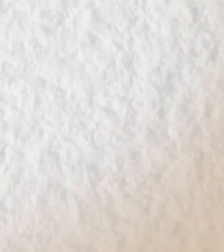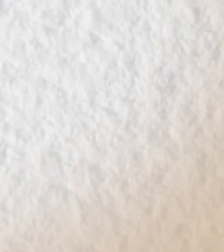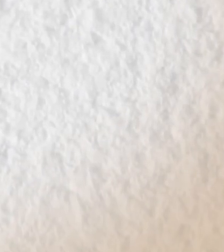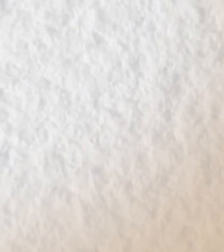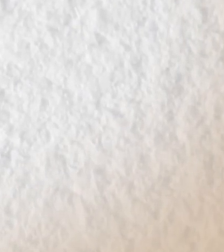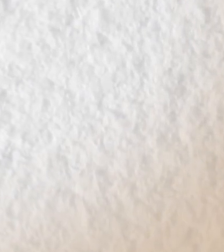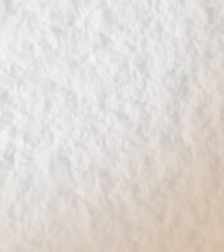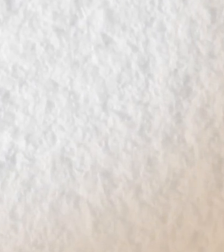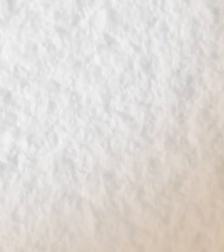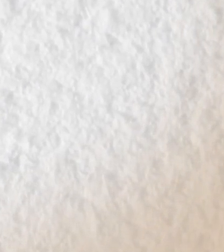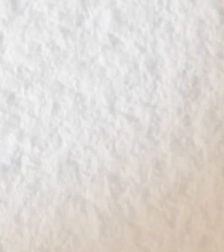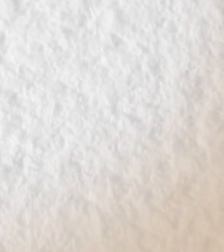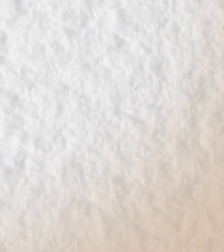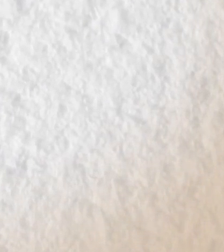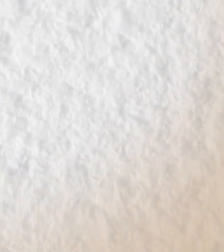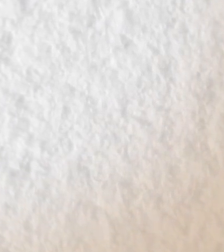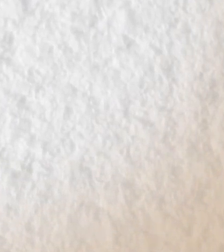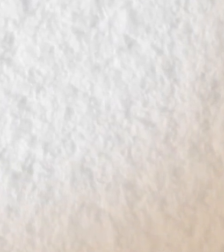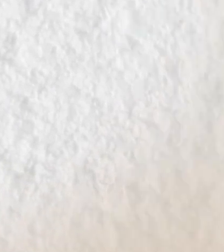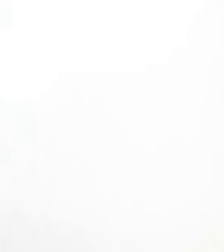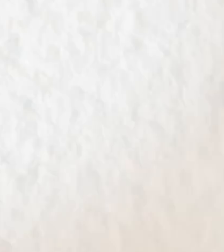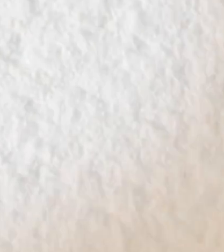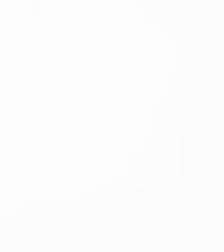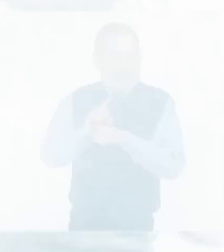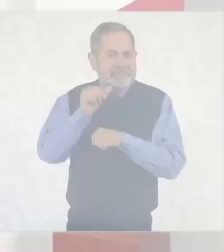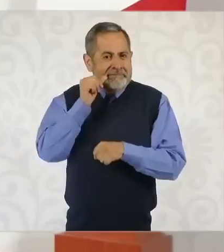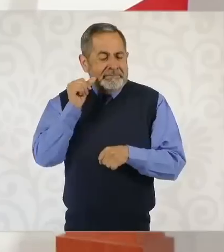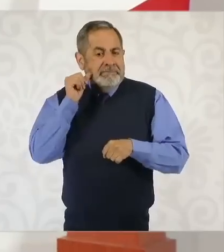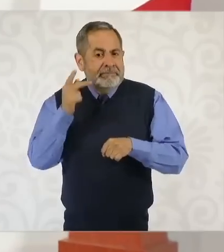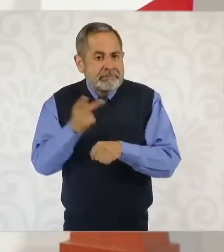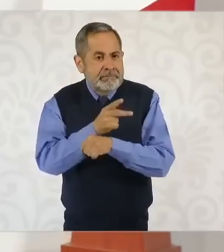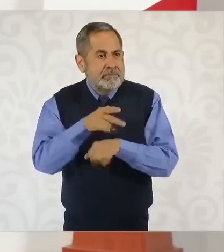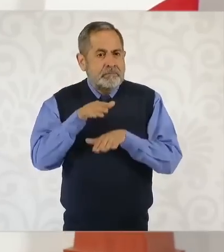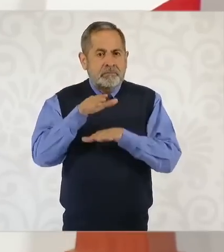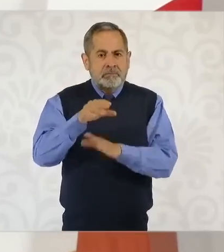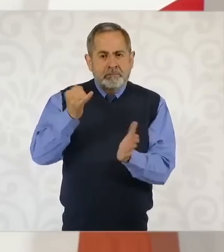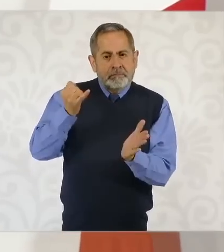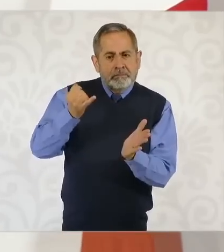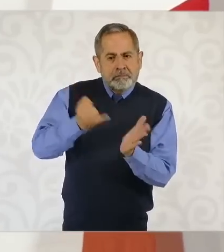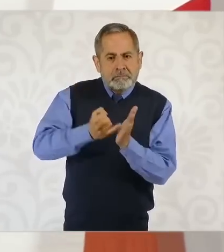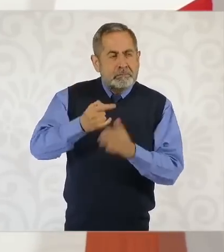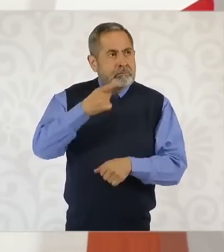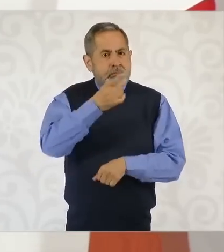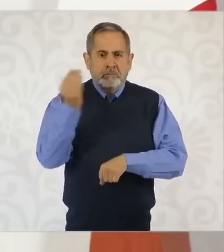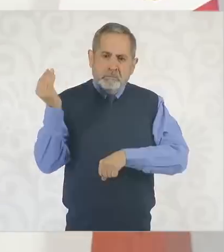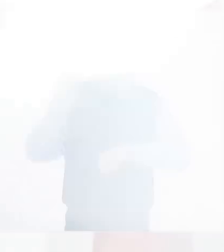No hay motivo que de razón a estas acciones ha reclamado y ha dicho que seguirá buscando una